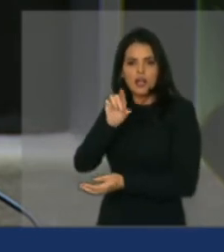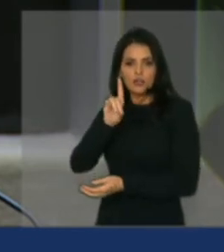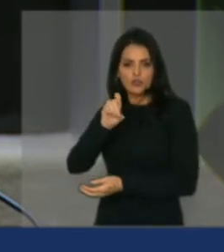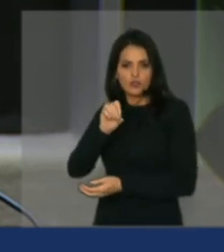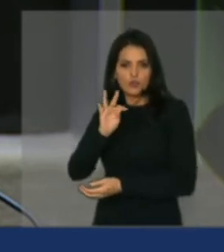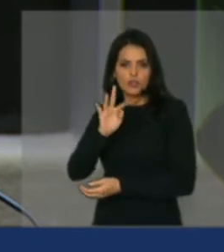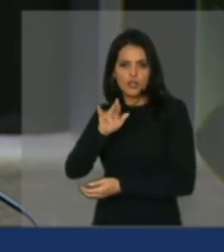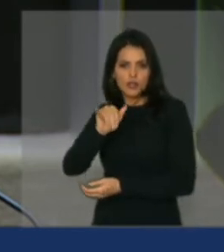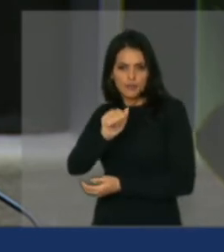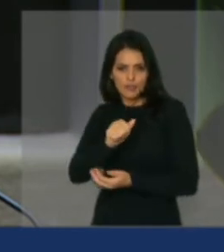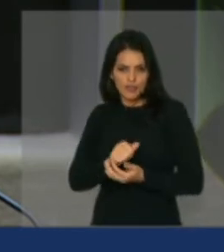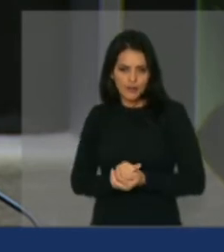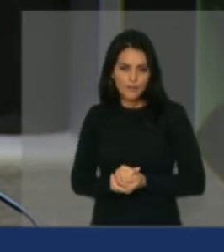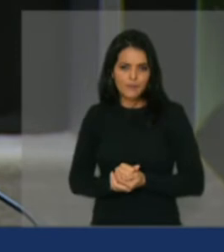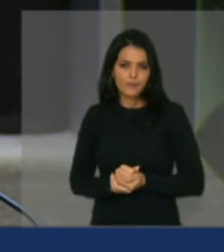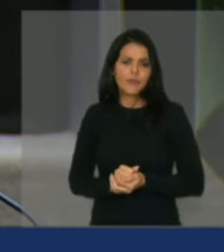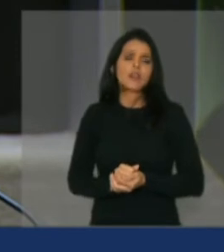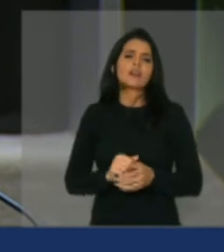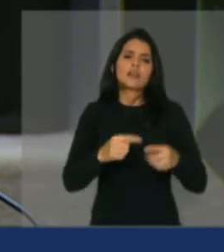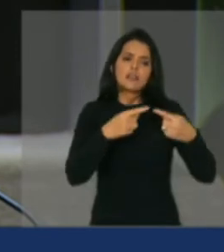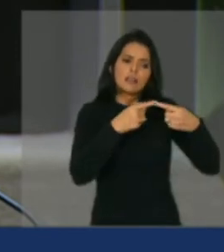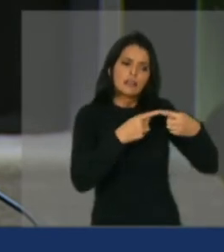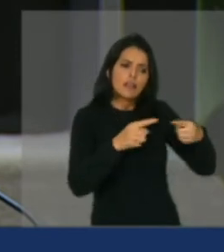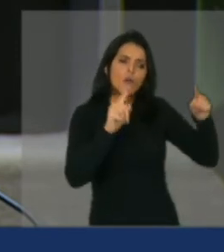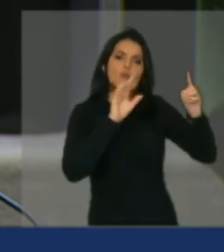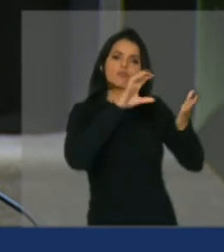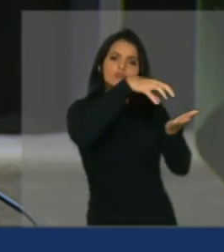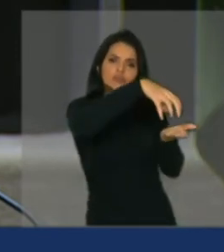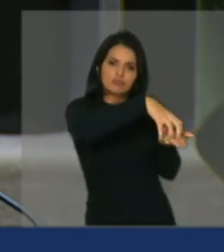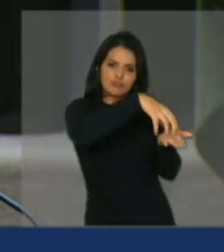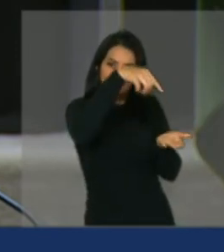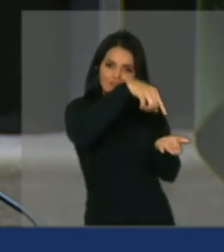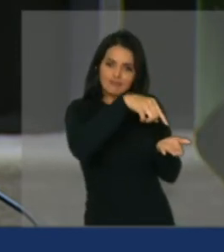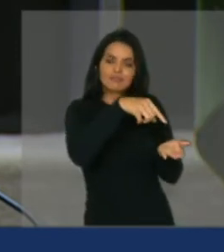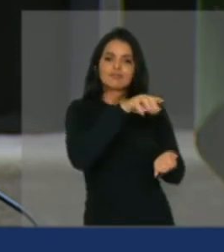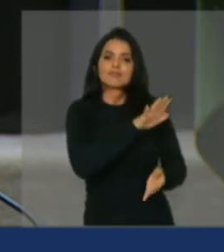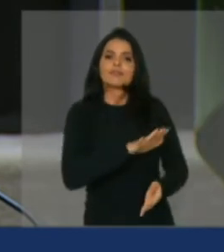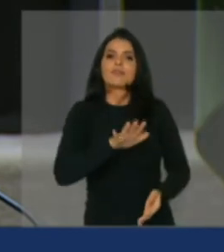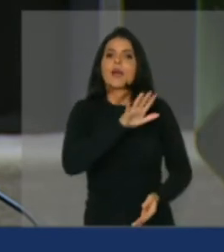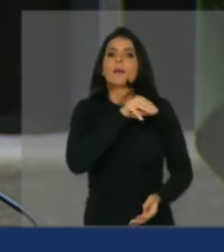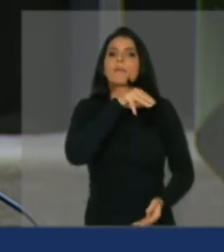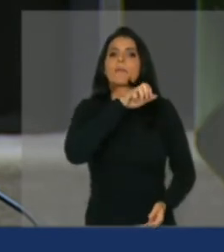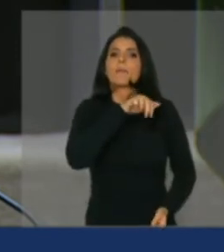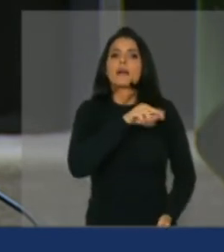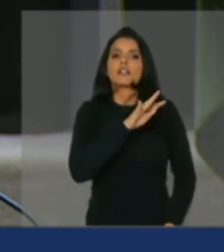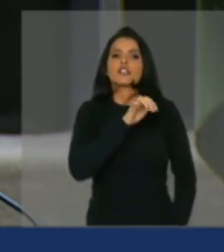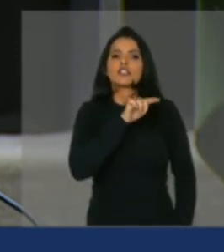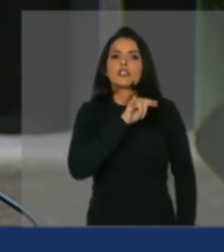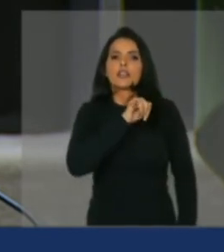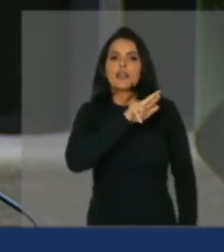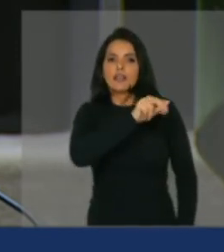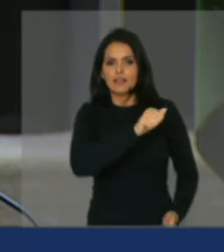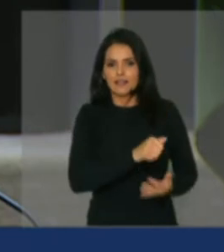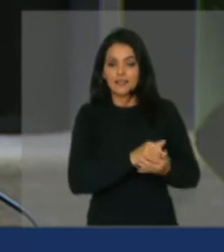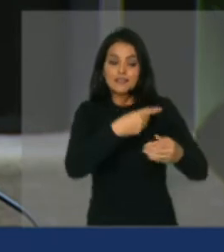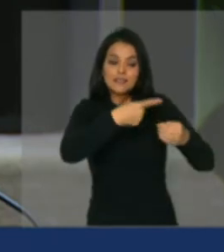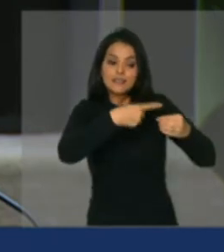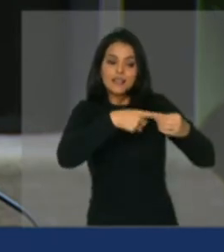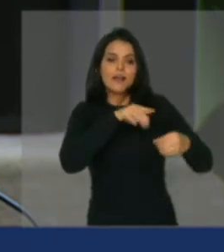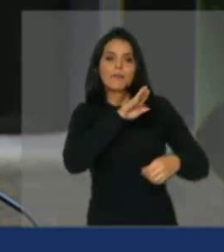DEL REI, TAMBÉM, INAUGURAMOS UM CENTRO NA REGIÃO DE MANTIQUEIRA, NA CIDADE DE BARBACENA. E ESTE FINAL DE SEMANA, NÓS INAUGURAMOS